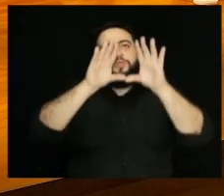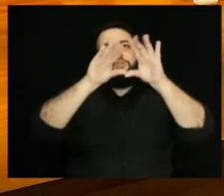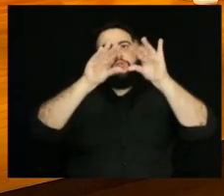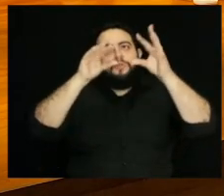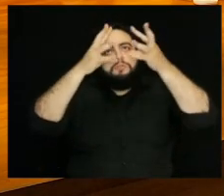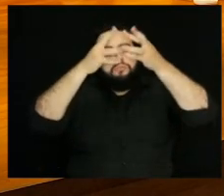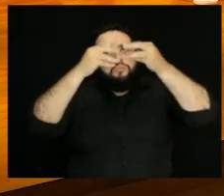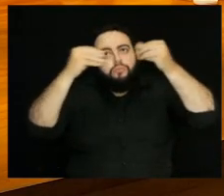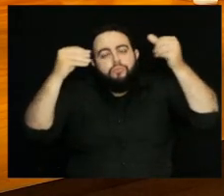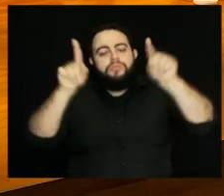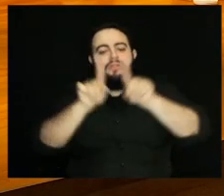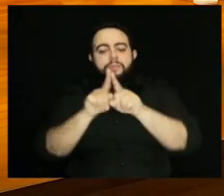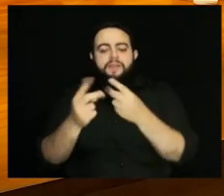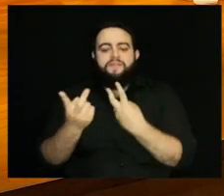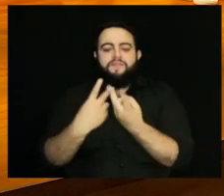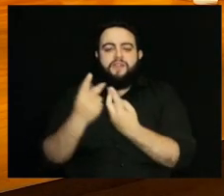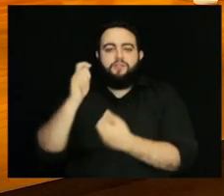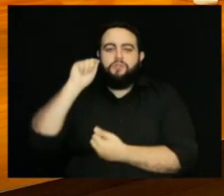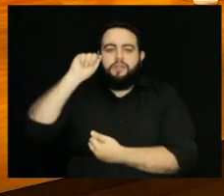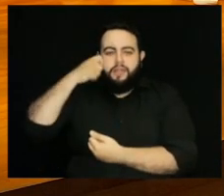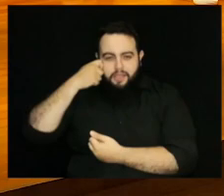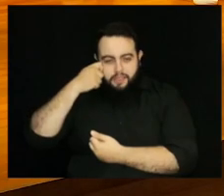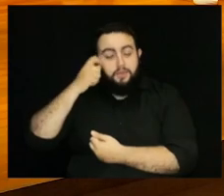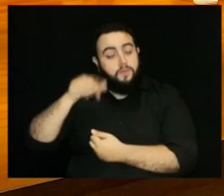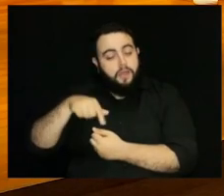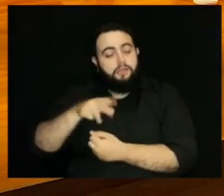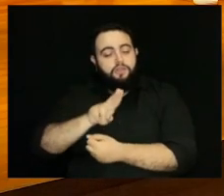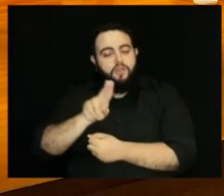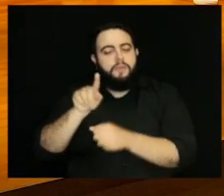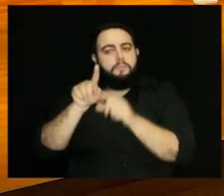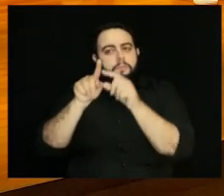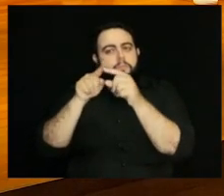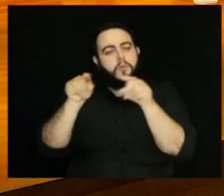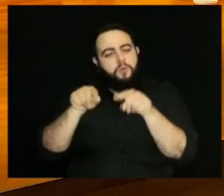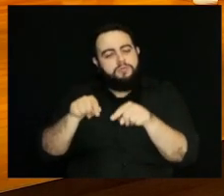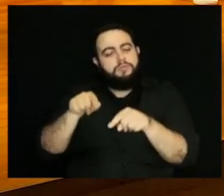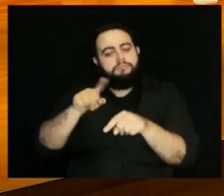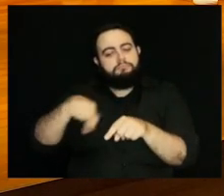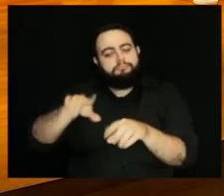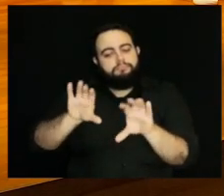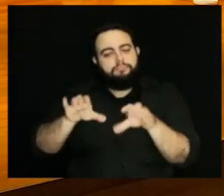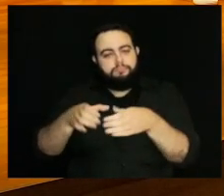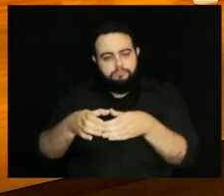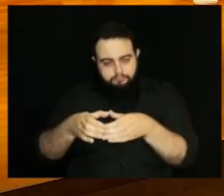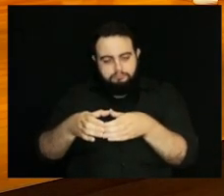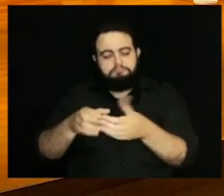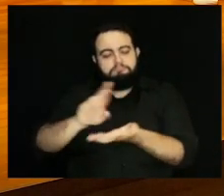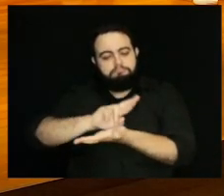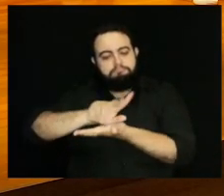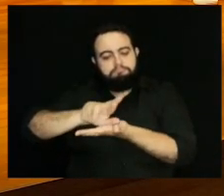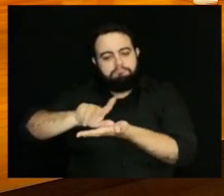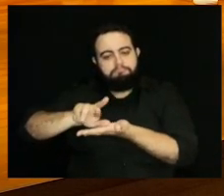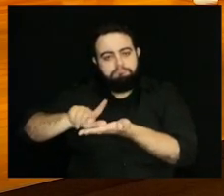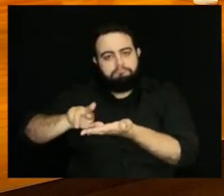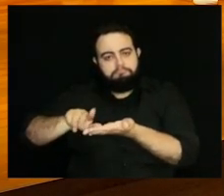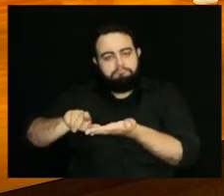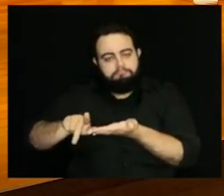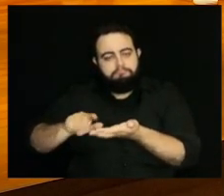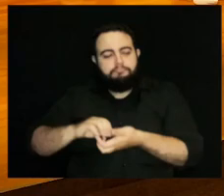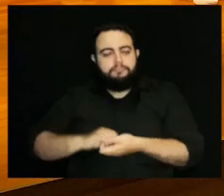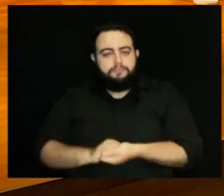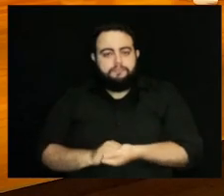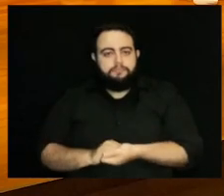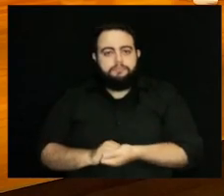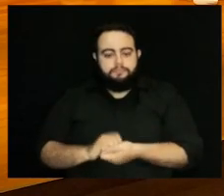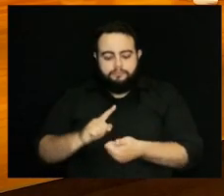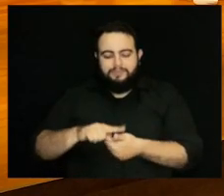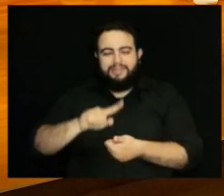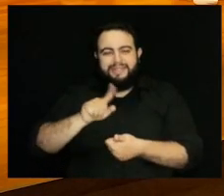Vento Negro, eram as músicas dessa turma do Zé Flávio, dos Almôndegas, do Hermes Aquino. E essas